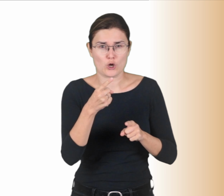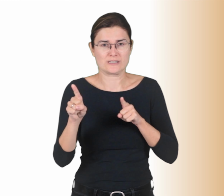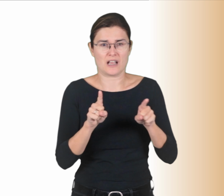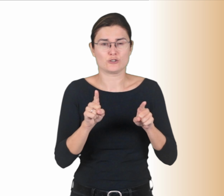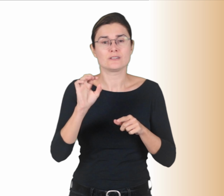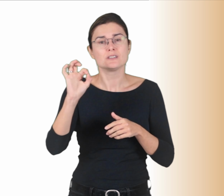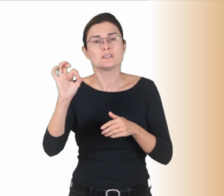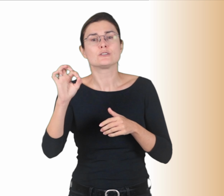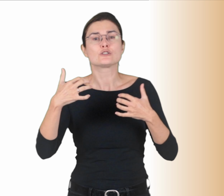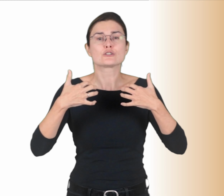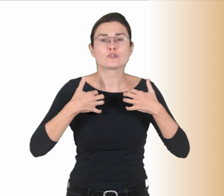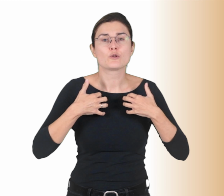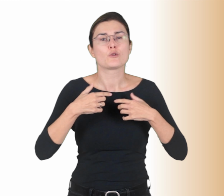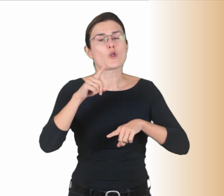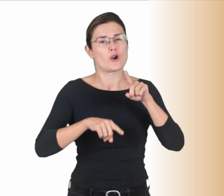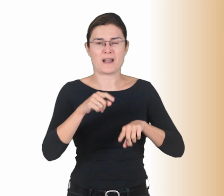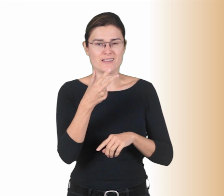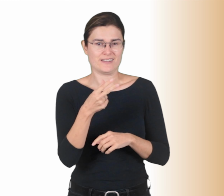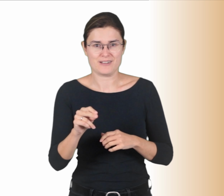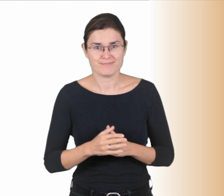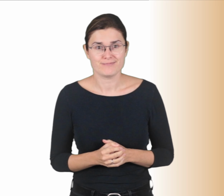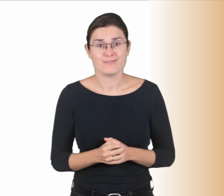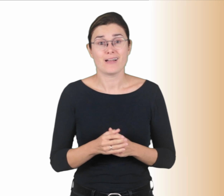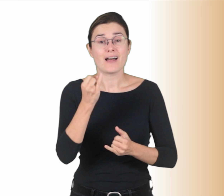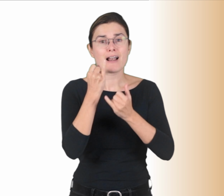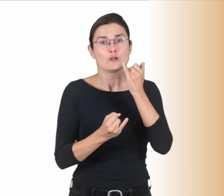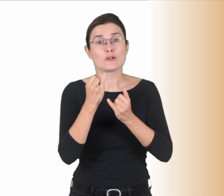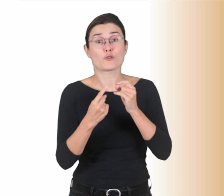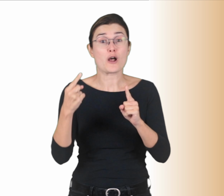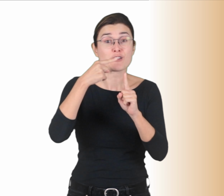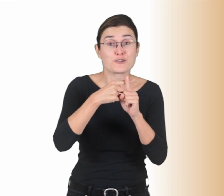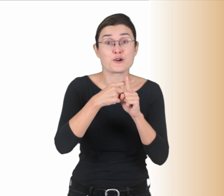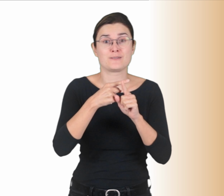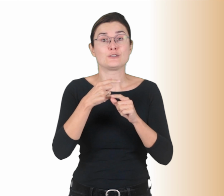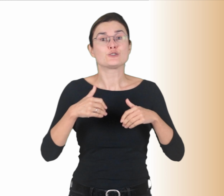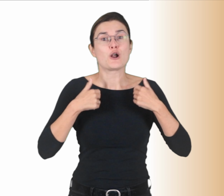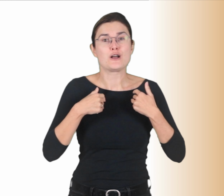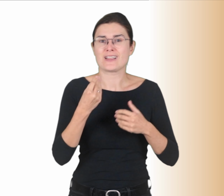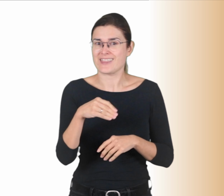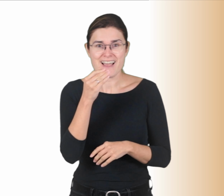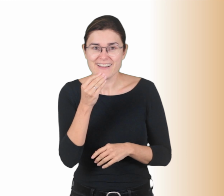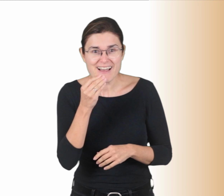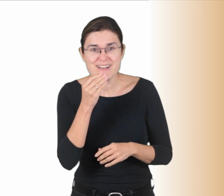to jego zachowanie jest nieprzystosowane do życia. Jeśli dodatkowo nie ma czasu na pełnowartościowe posiłki,